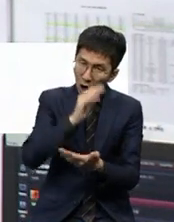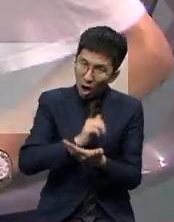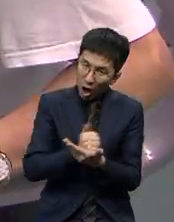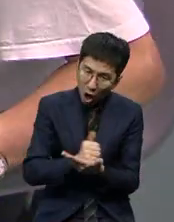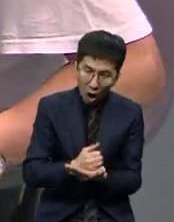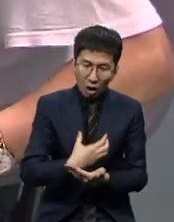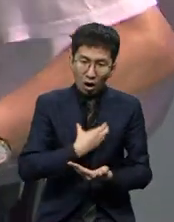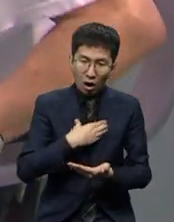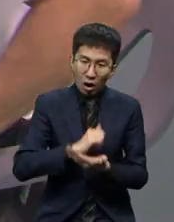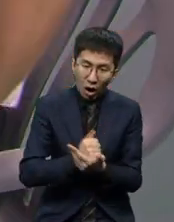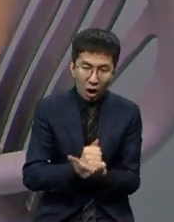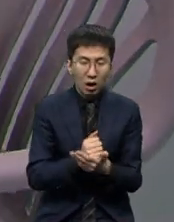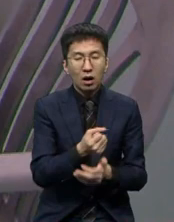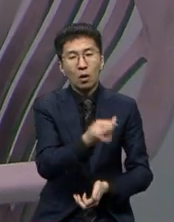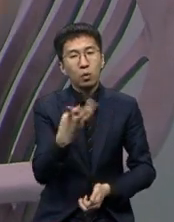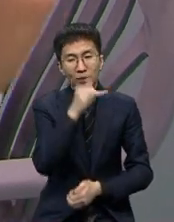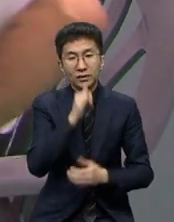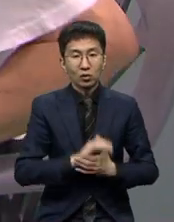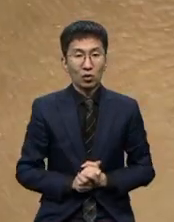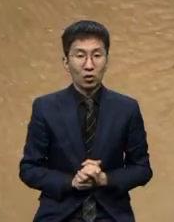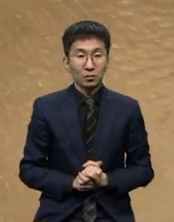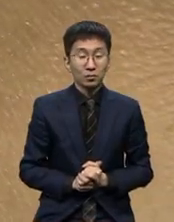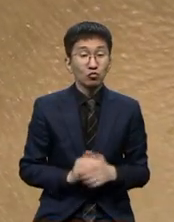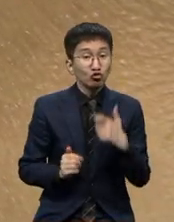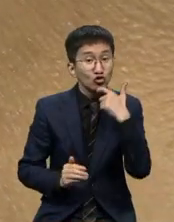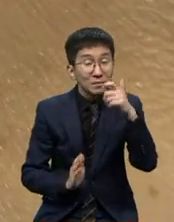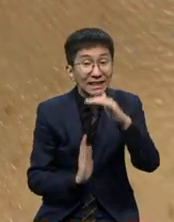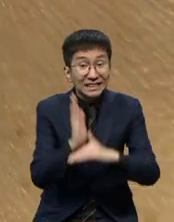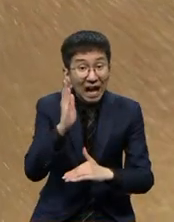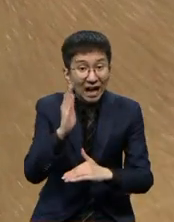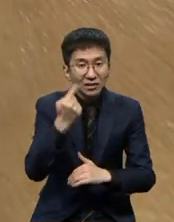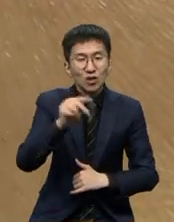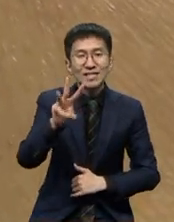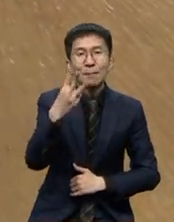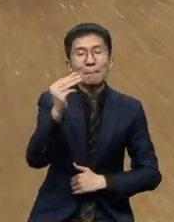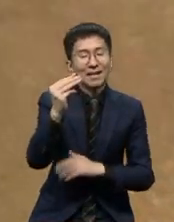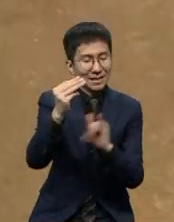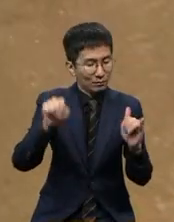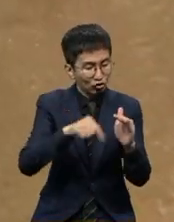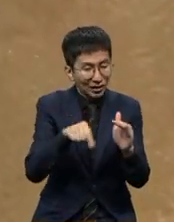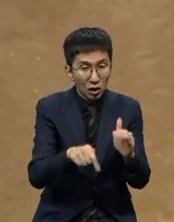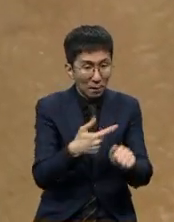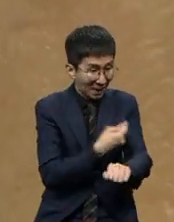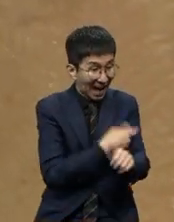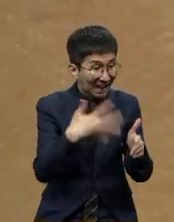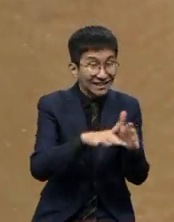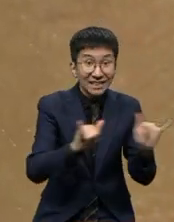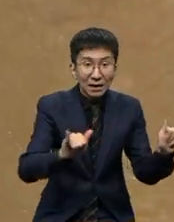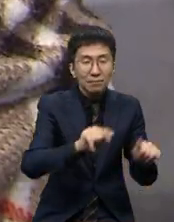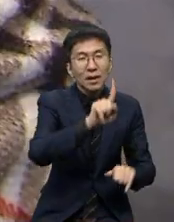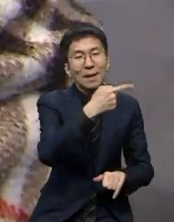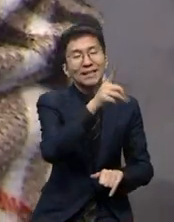(기자) 국내 60세 이상 1,300만 명 중 백신을 맞지 않는 사람은 130만 명, 한 번